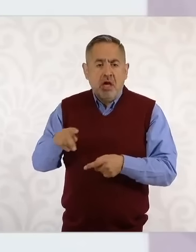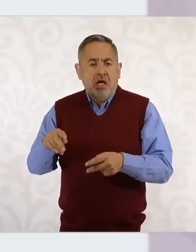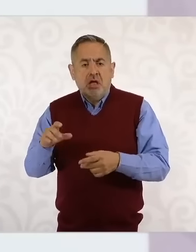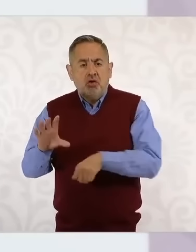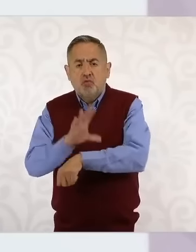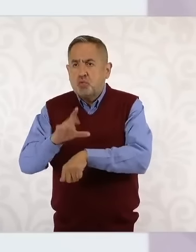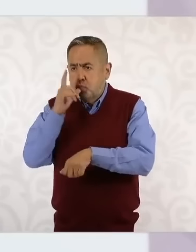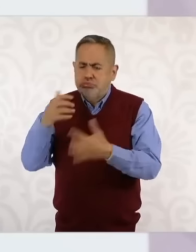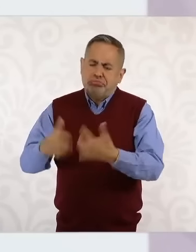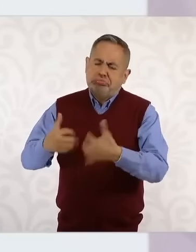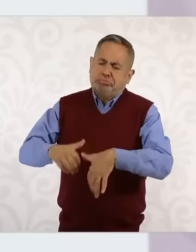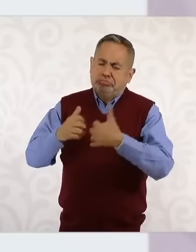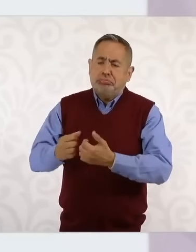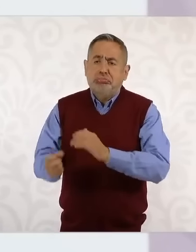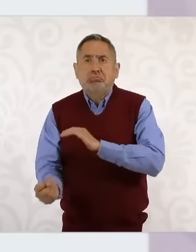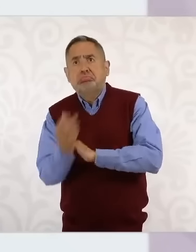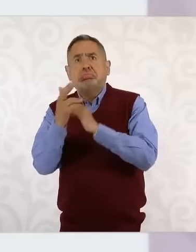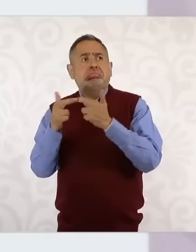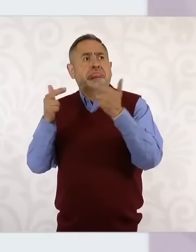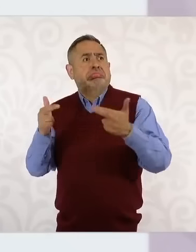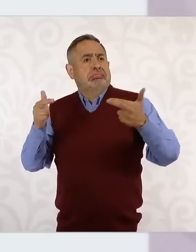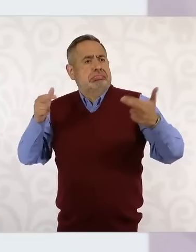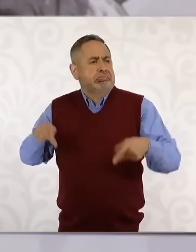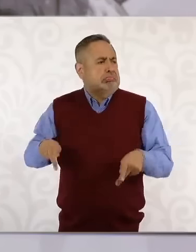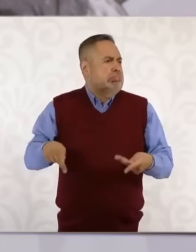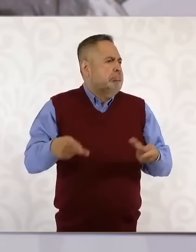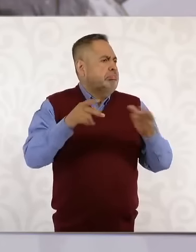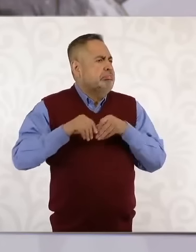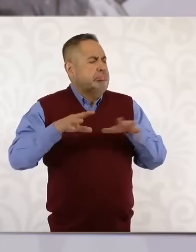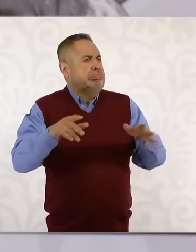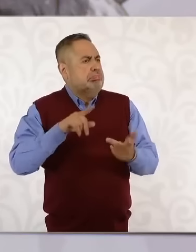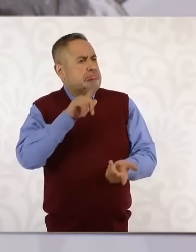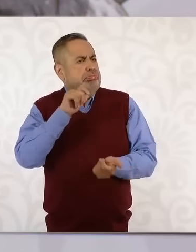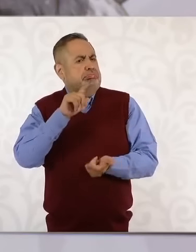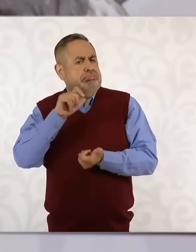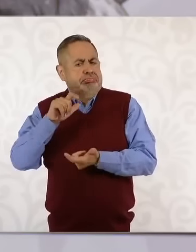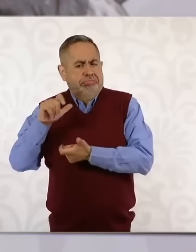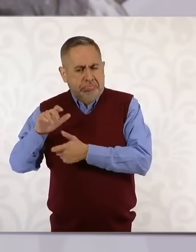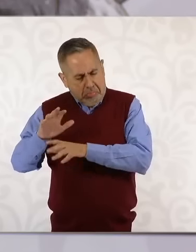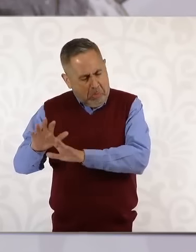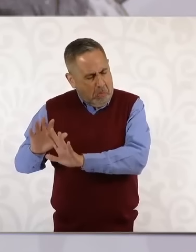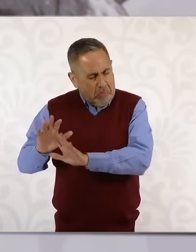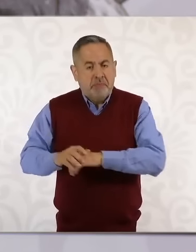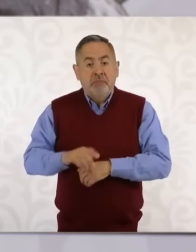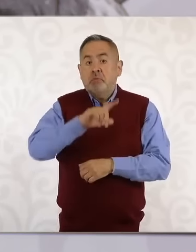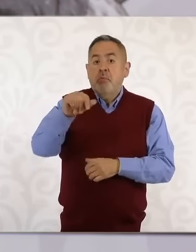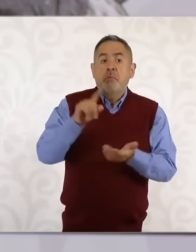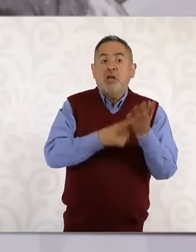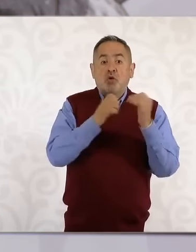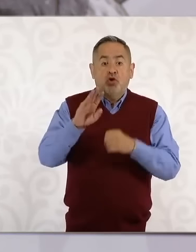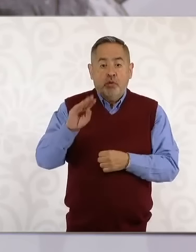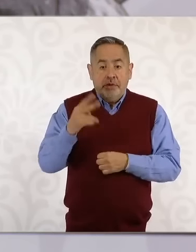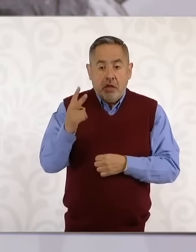generar, transmitir y vender electricidad. En 1992, Salinas de Gortari hace una trampa